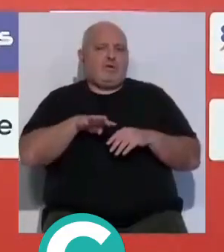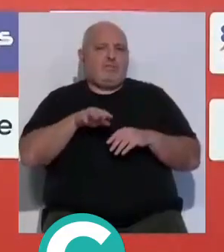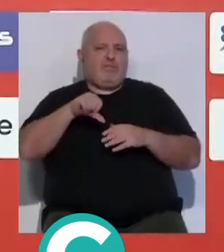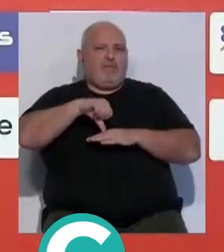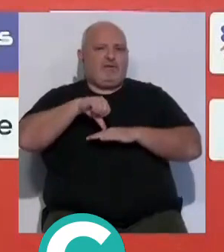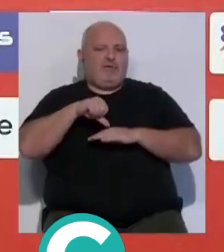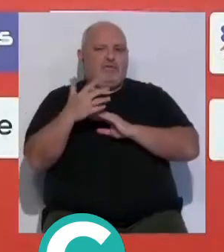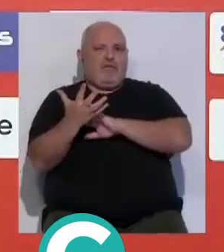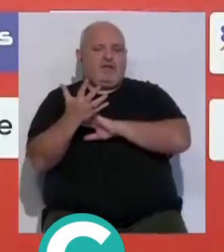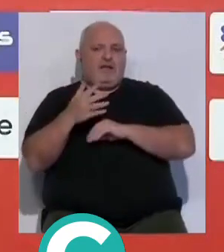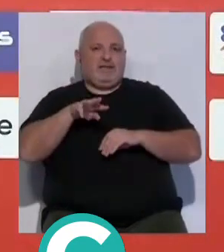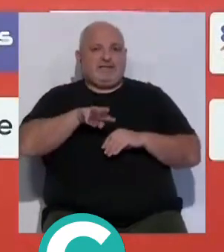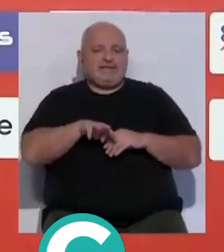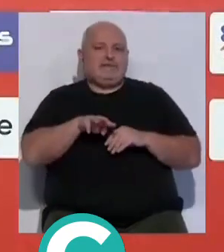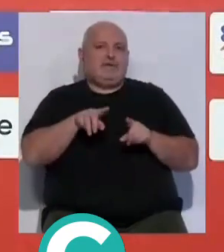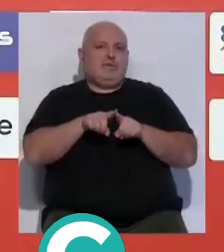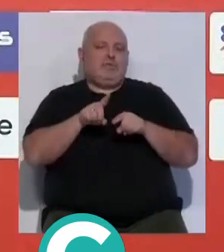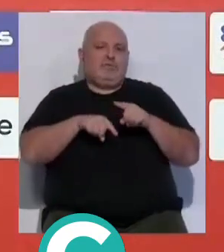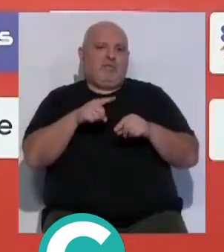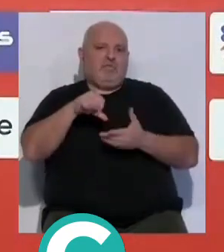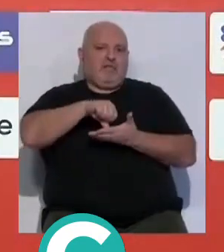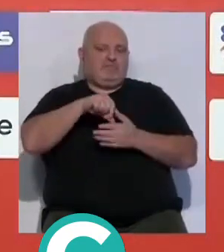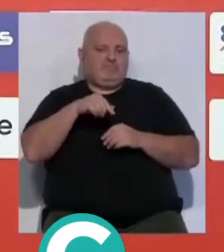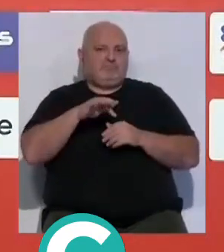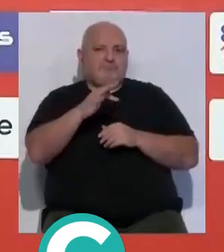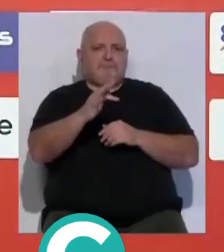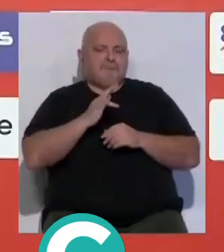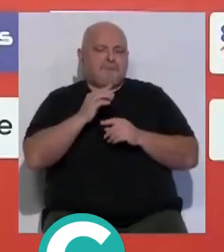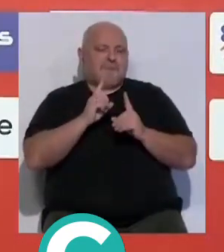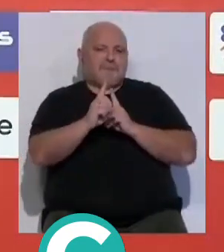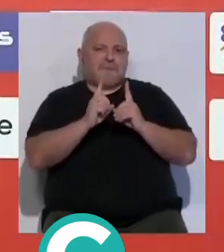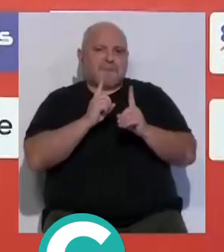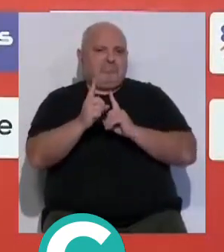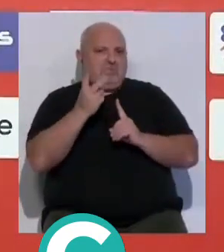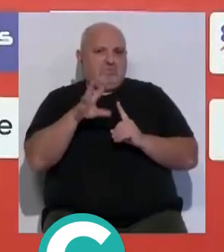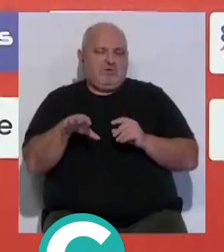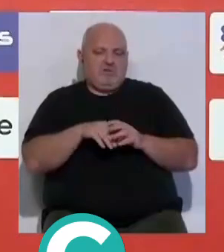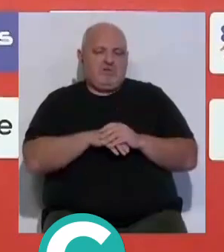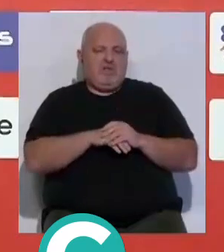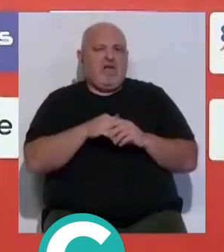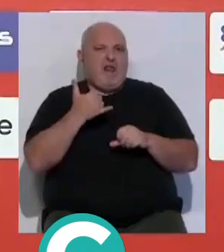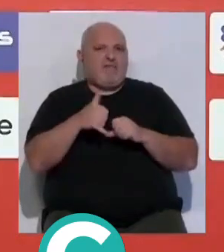centro derecha y línea de tres muchas veces juego por el centro no pero bueno al final es parecido